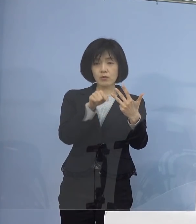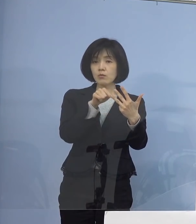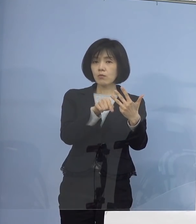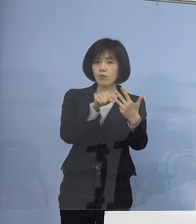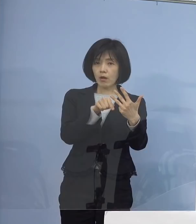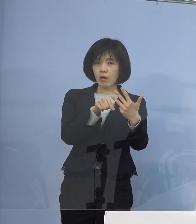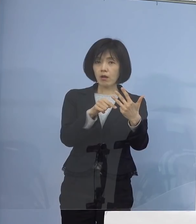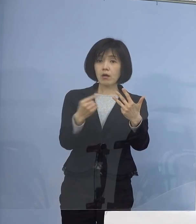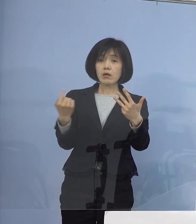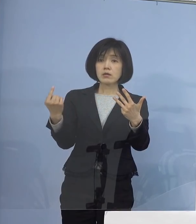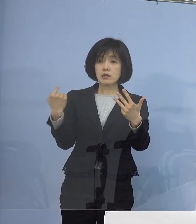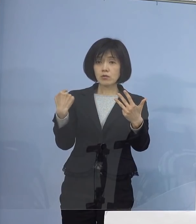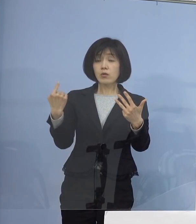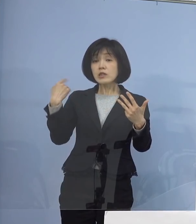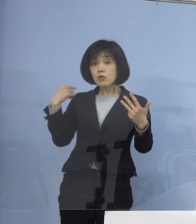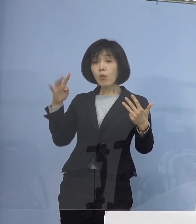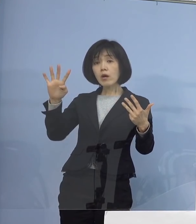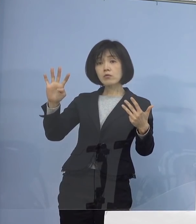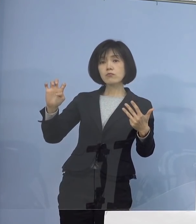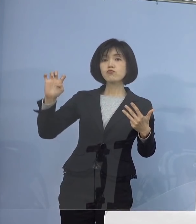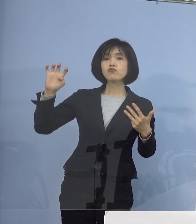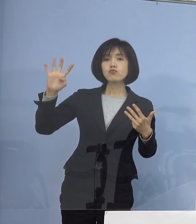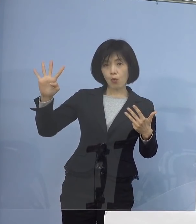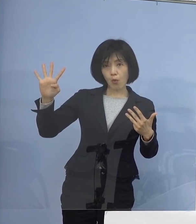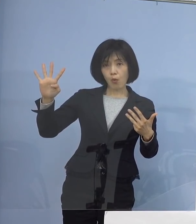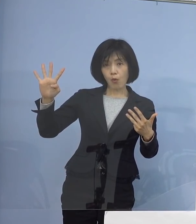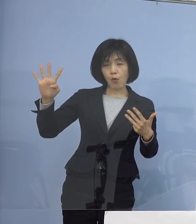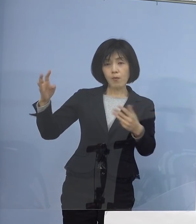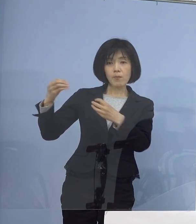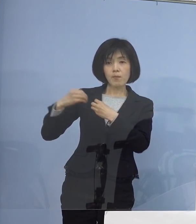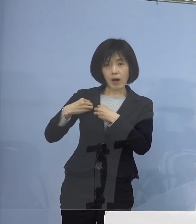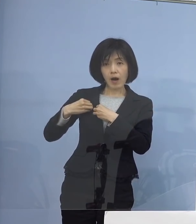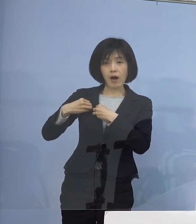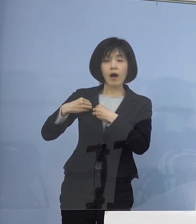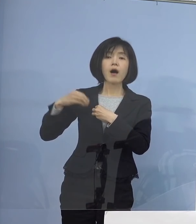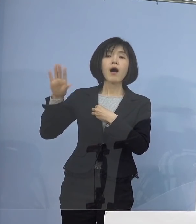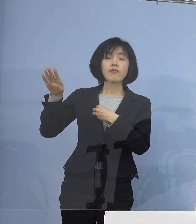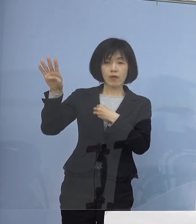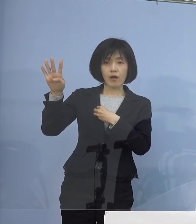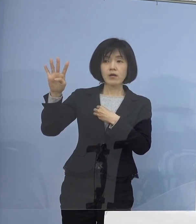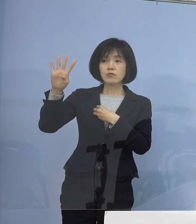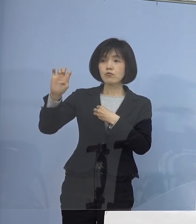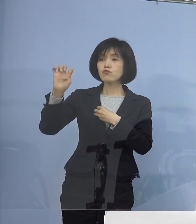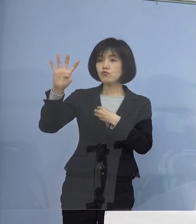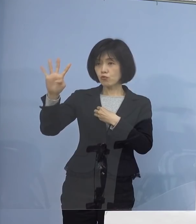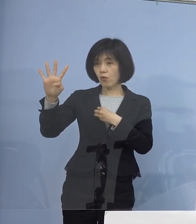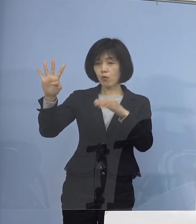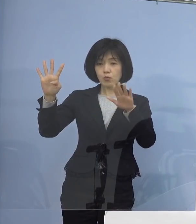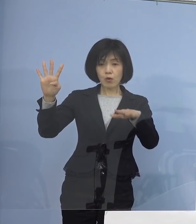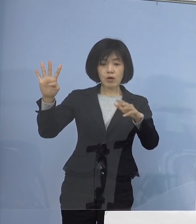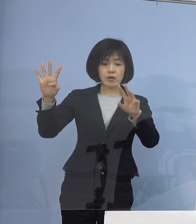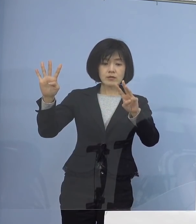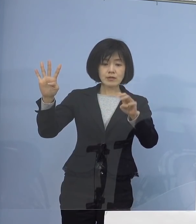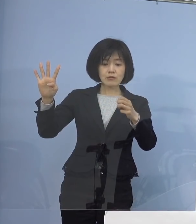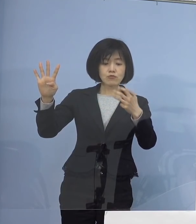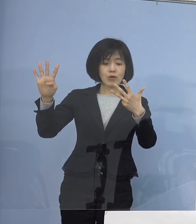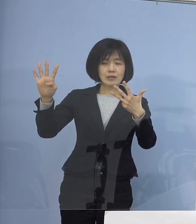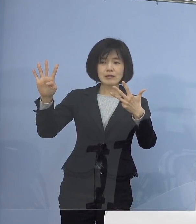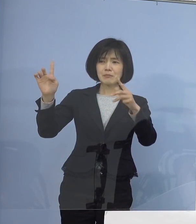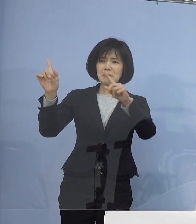昨日が44名発表させていただきましたので これに比べると減少とはなりましたが